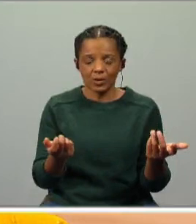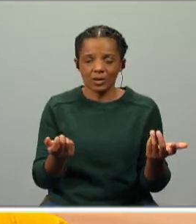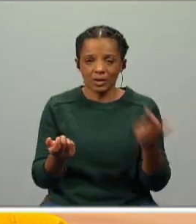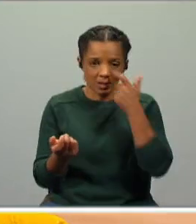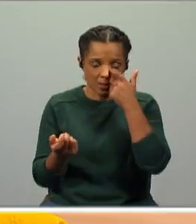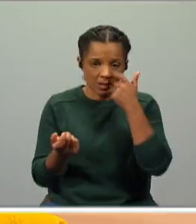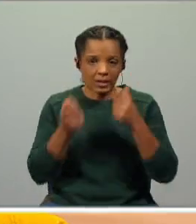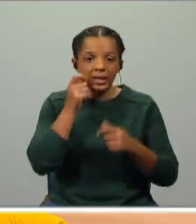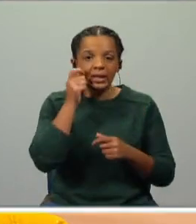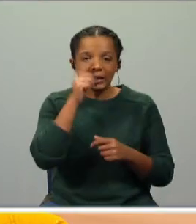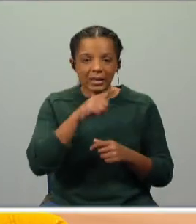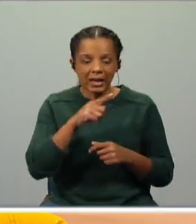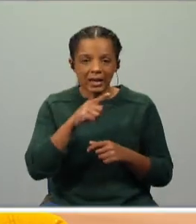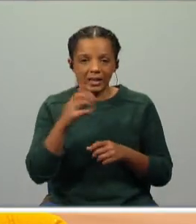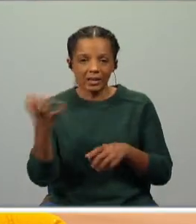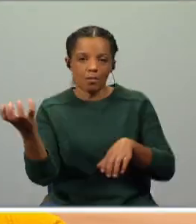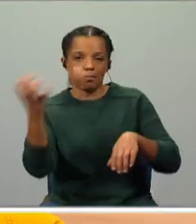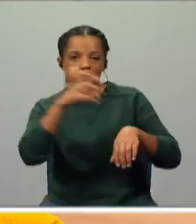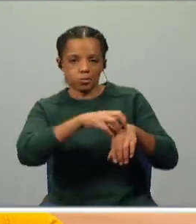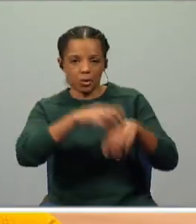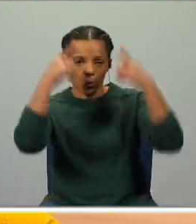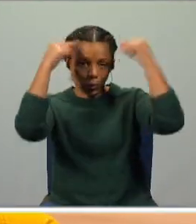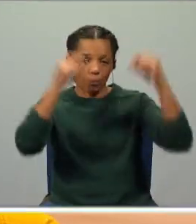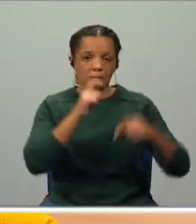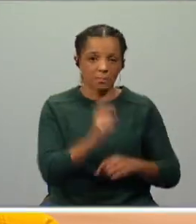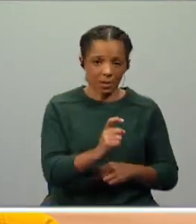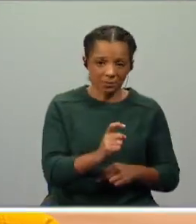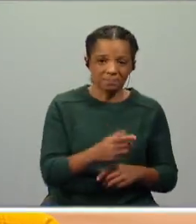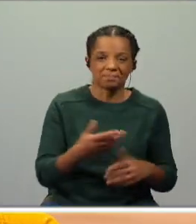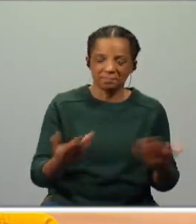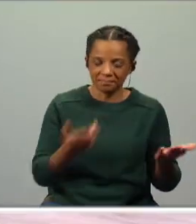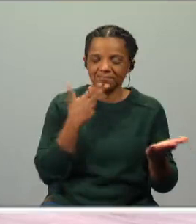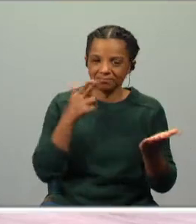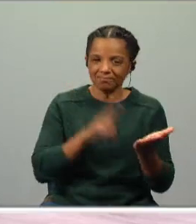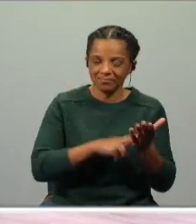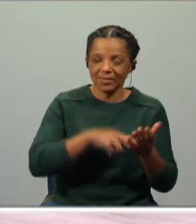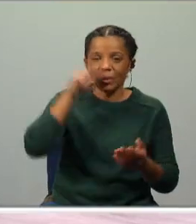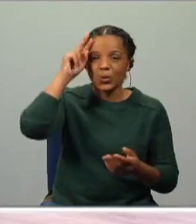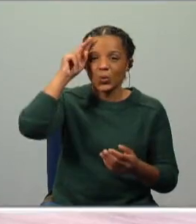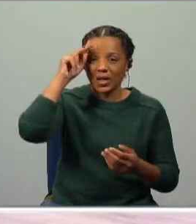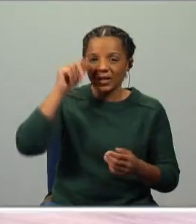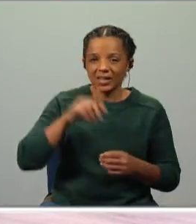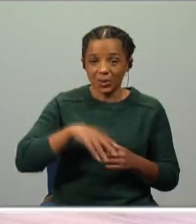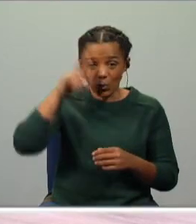a atacar entre aspas o nosso lobo mau é verdade, foi o nosso coelhinho, o coelhinho.